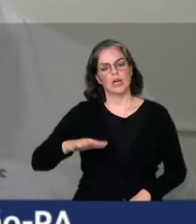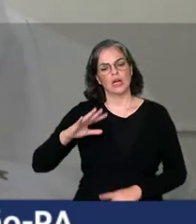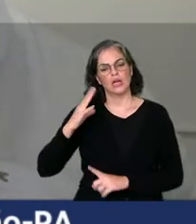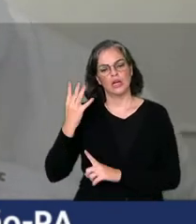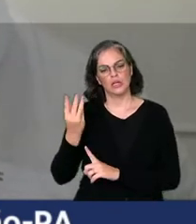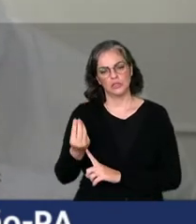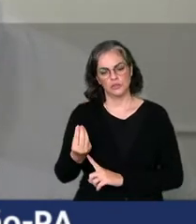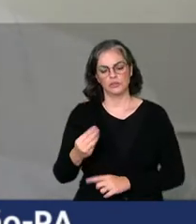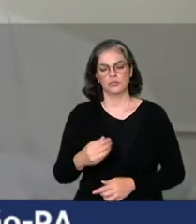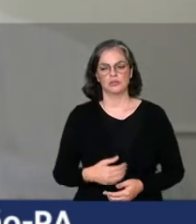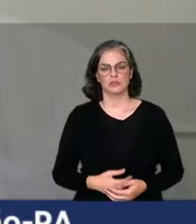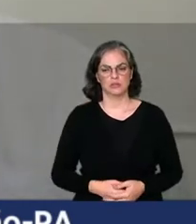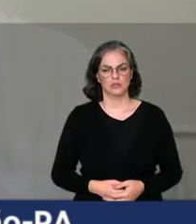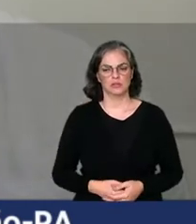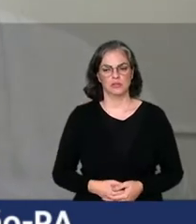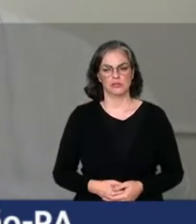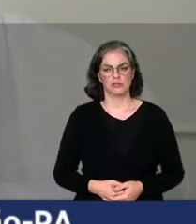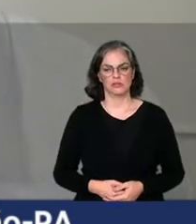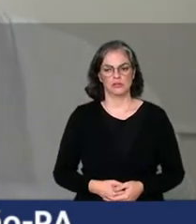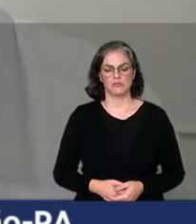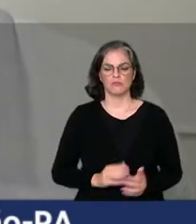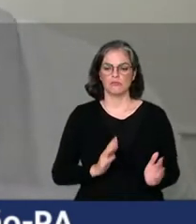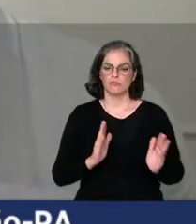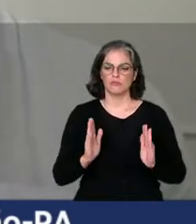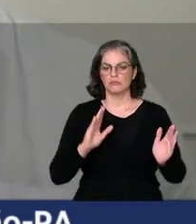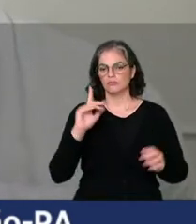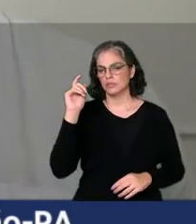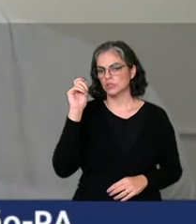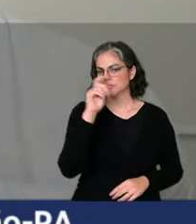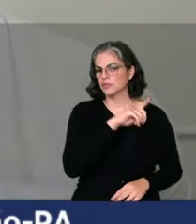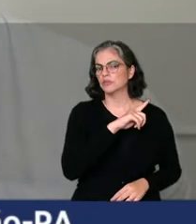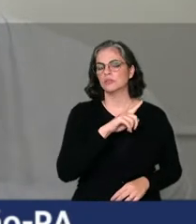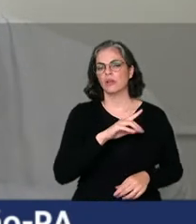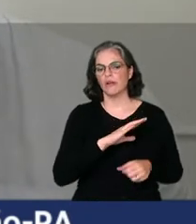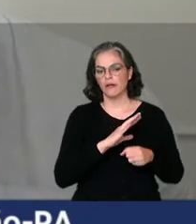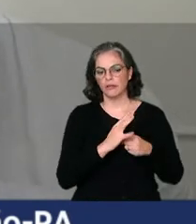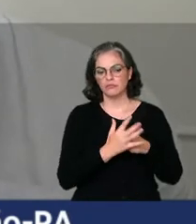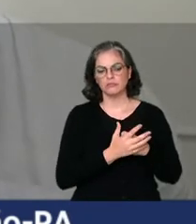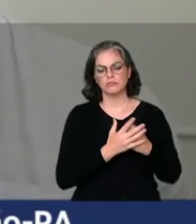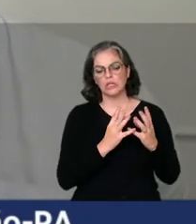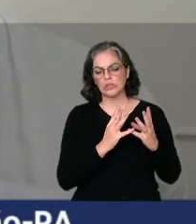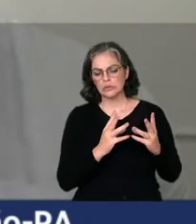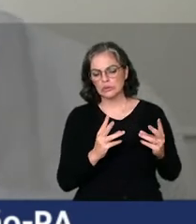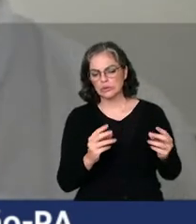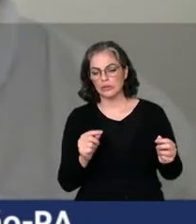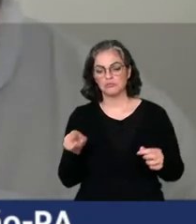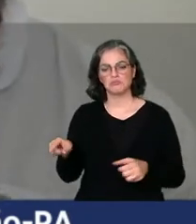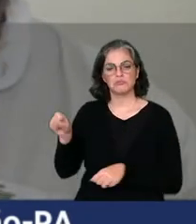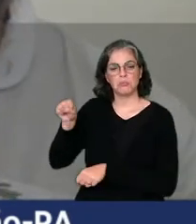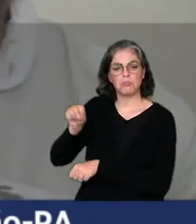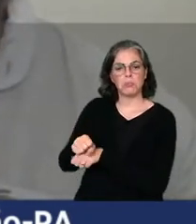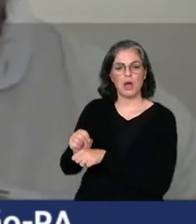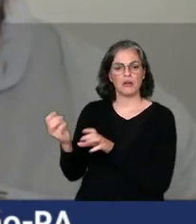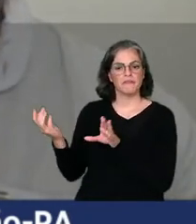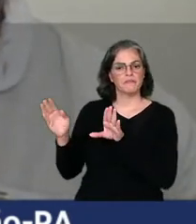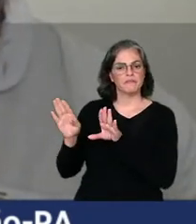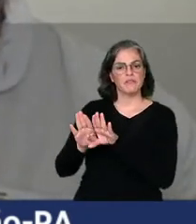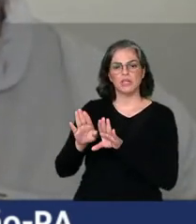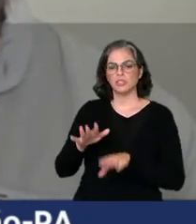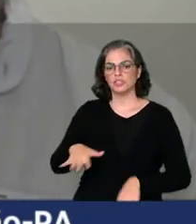PROTOCOLADO NA MESA. ATENDER A CLASSE ARTÍSTICA NESSA ÉPOCA DE GRADUAL RETIRADA DA PANDEMIA E CONSEQUENTE